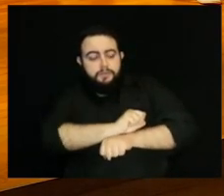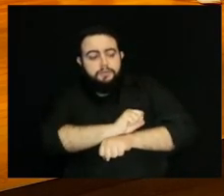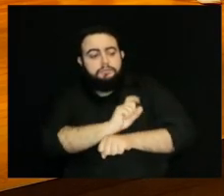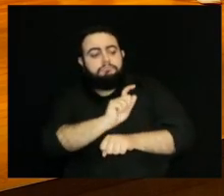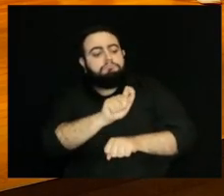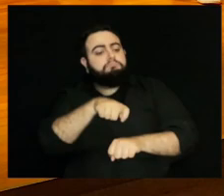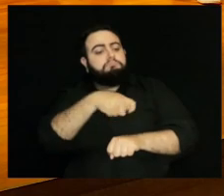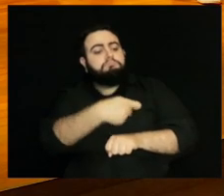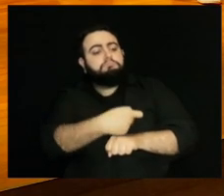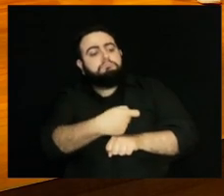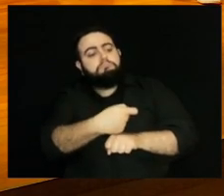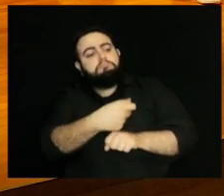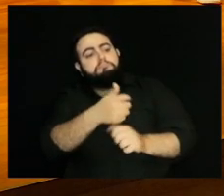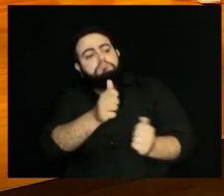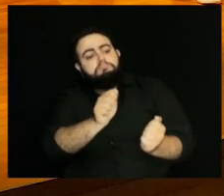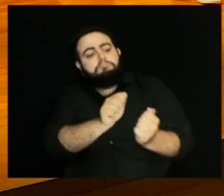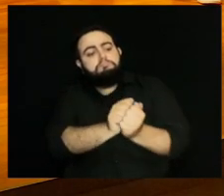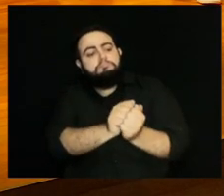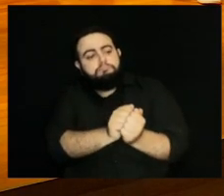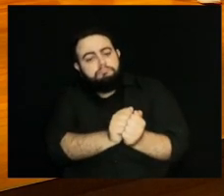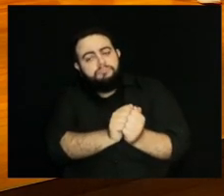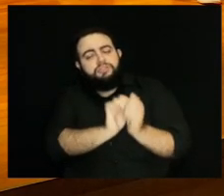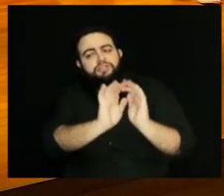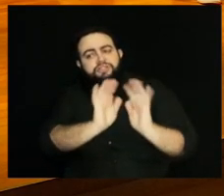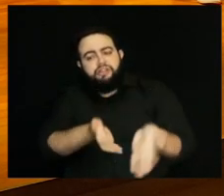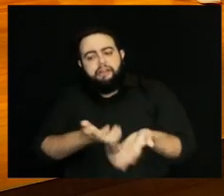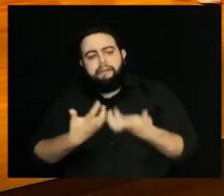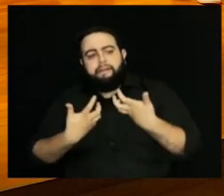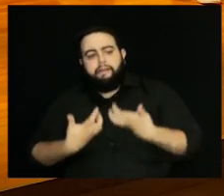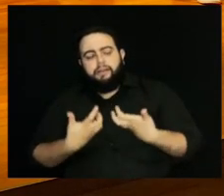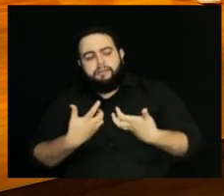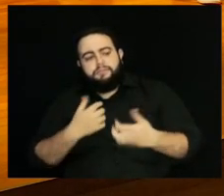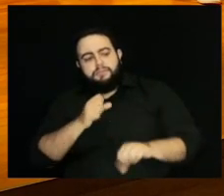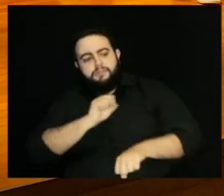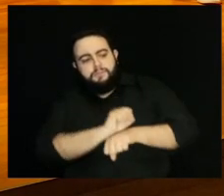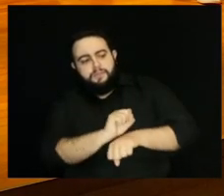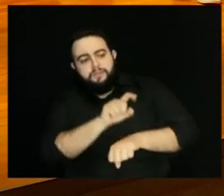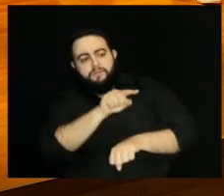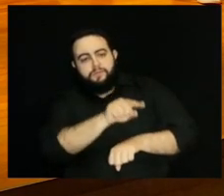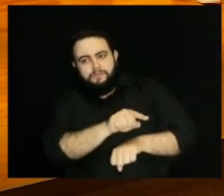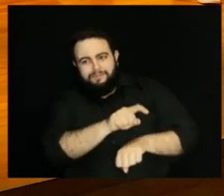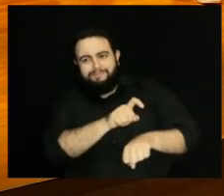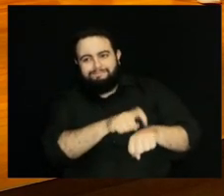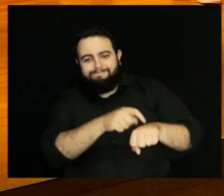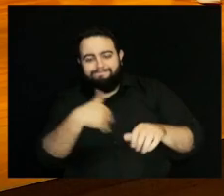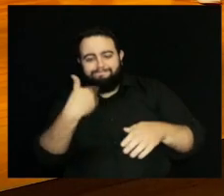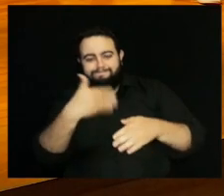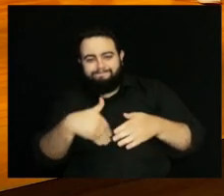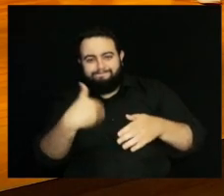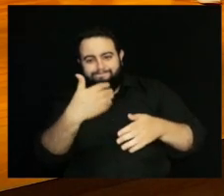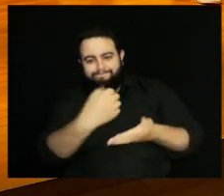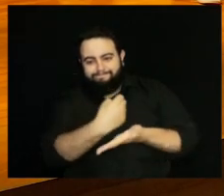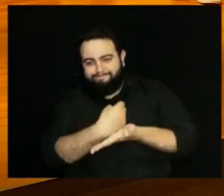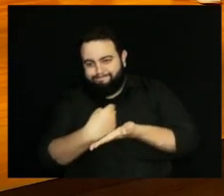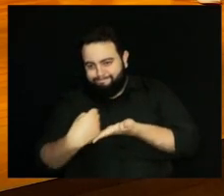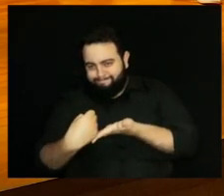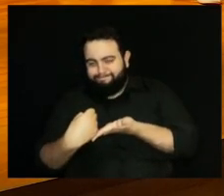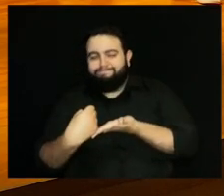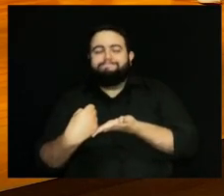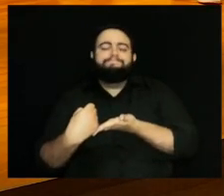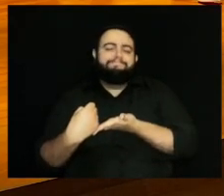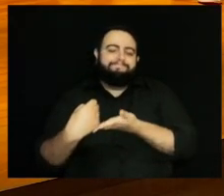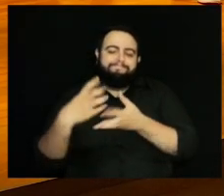que cansou de te esperar. Quando o tempo passou faz o tempo apagar esse